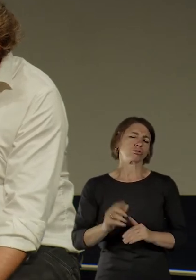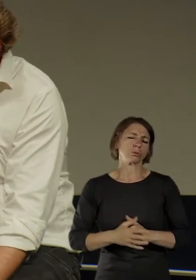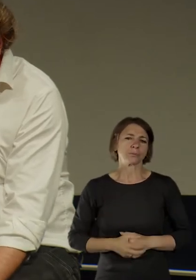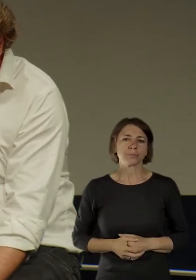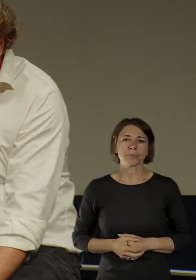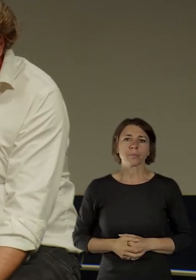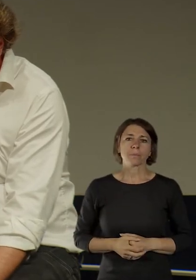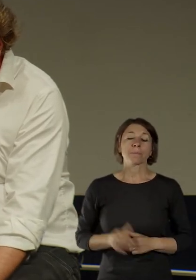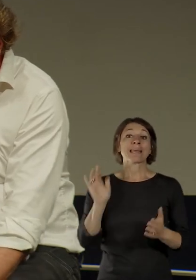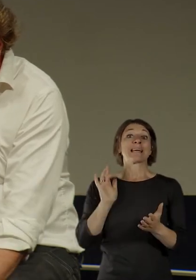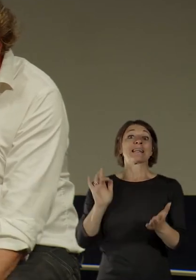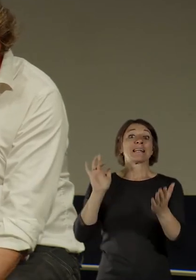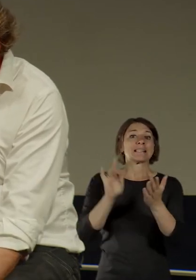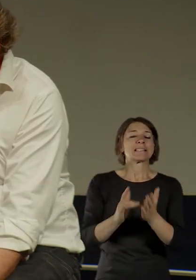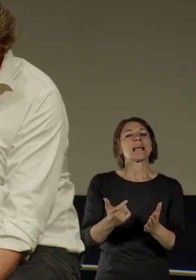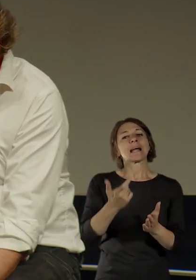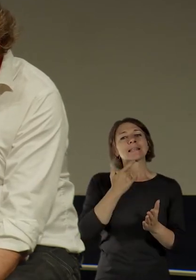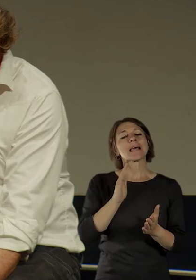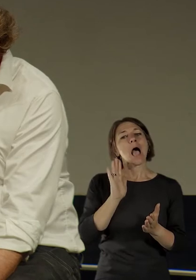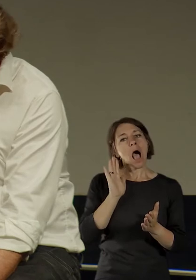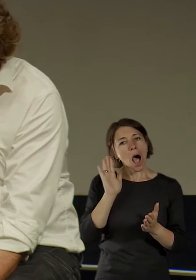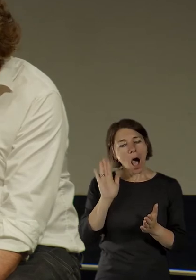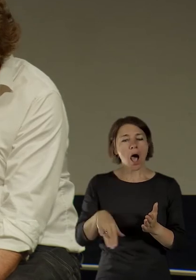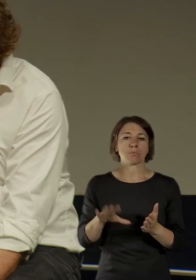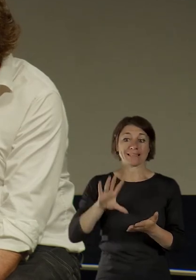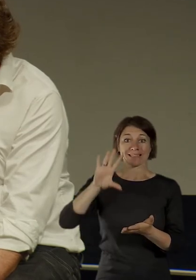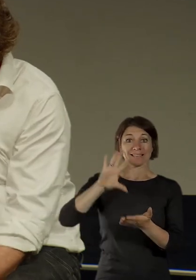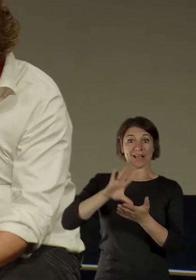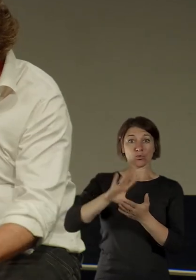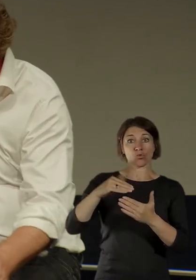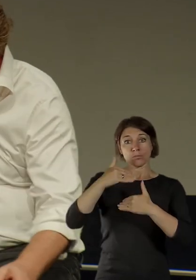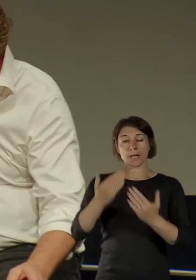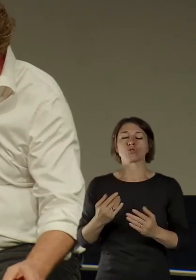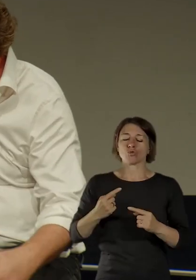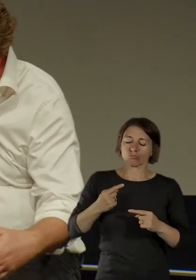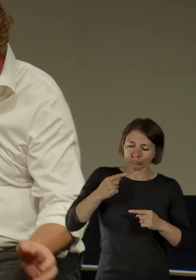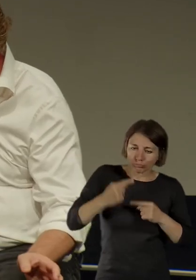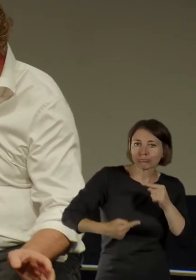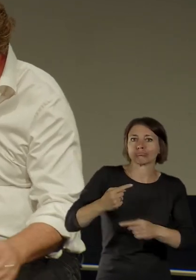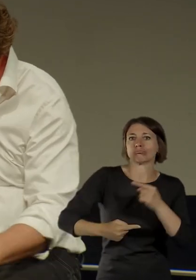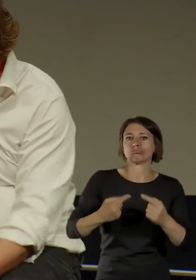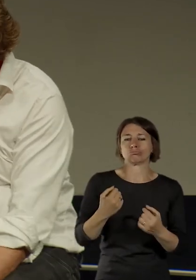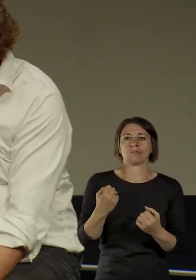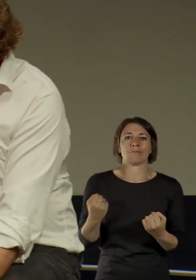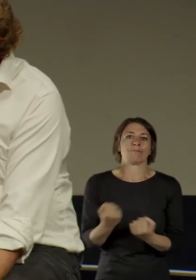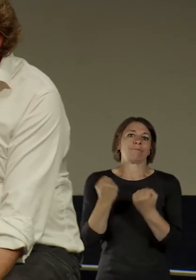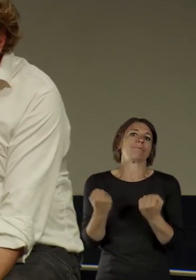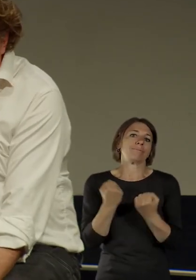tak jak je aplikují úspěšná západoevropská města,. Včetně Vidně, která je na východ.